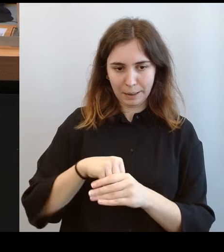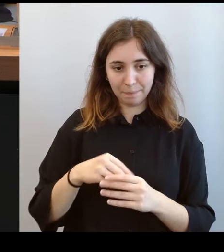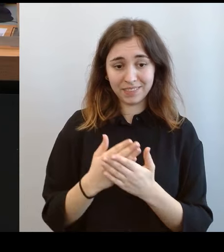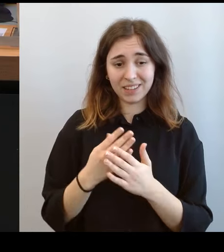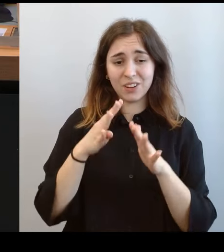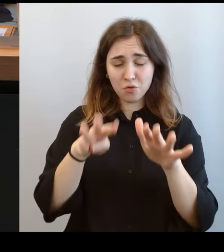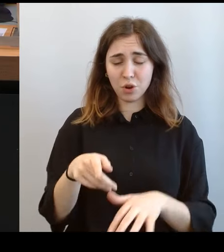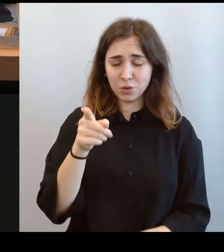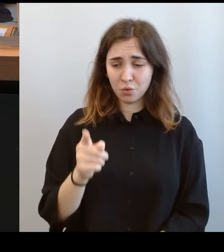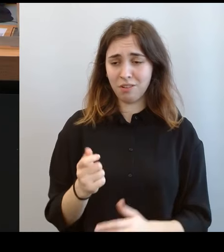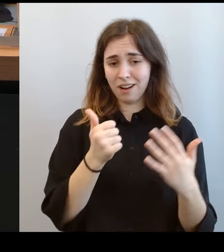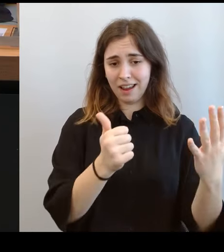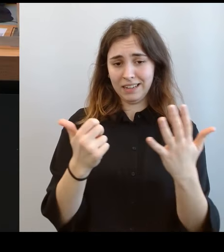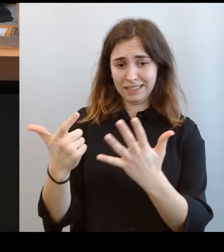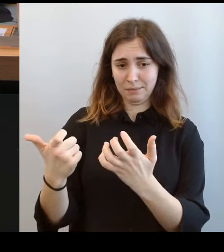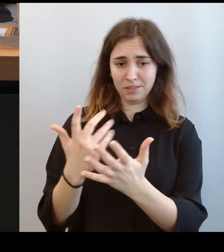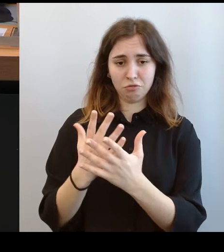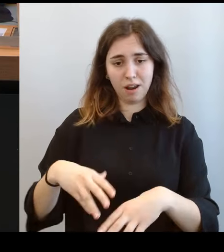nach und nach erweitert.